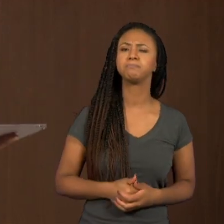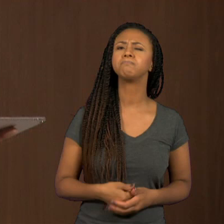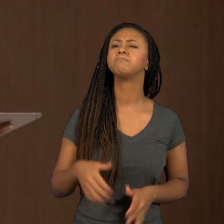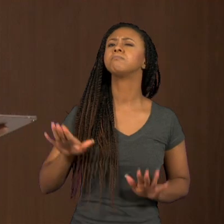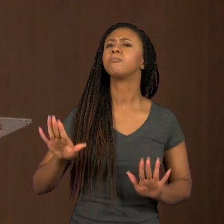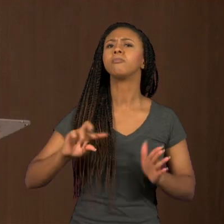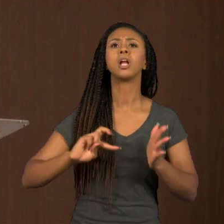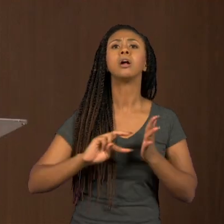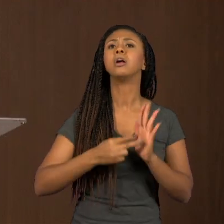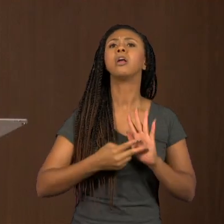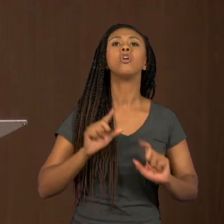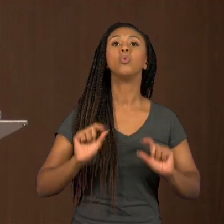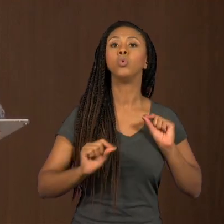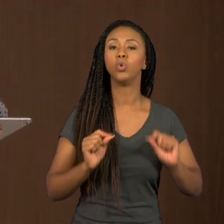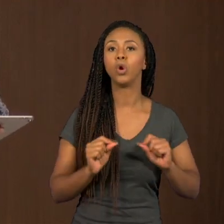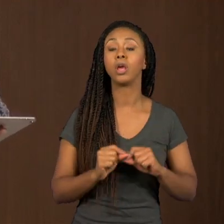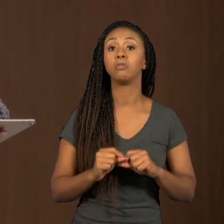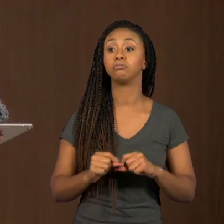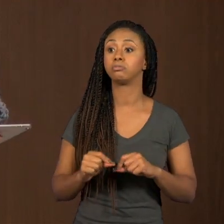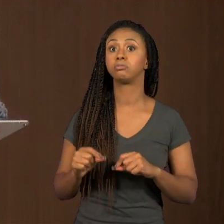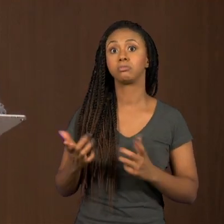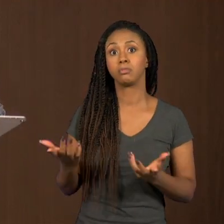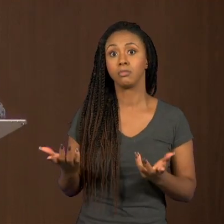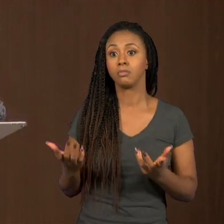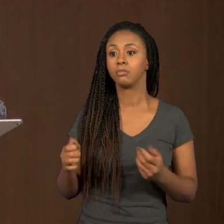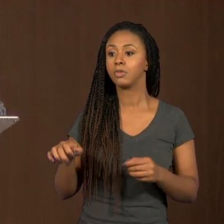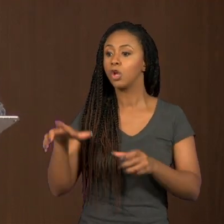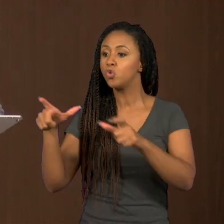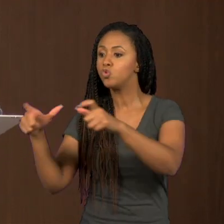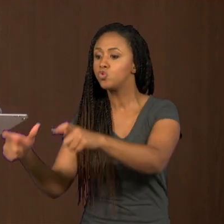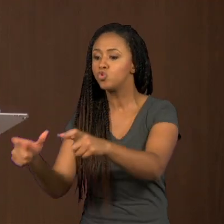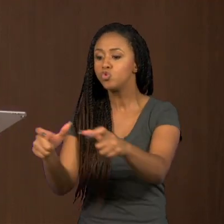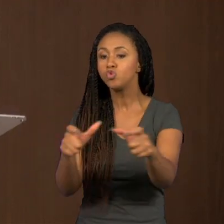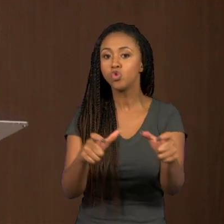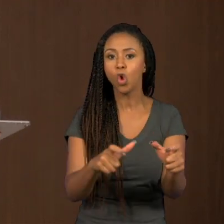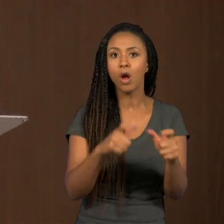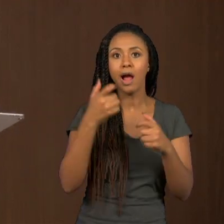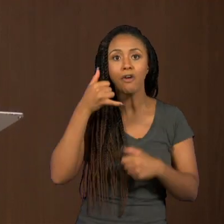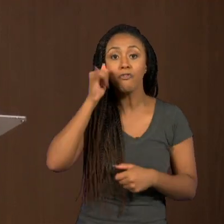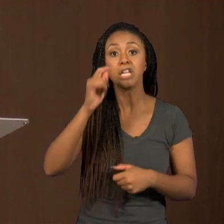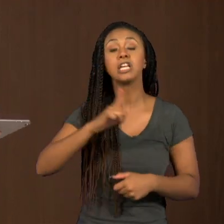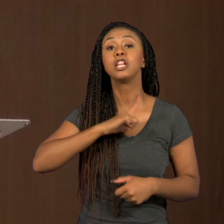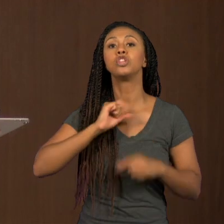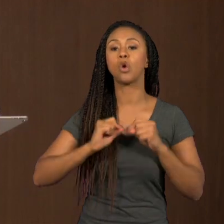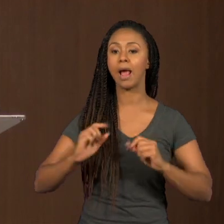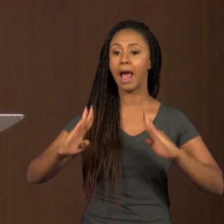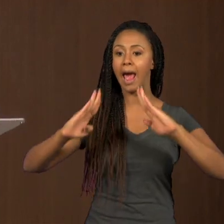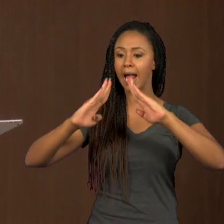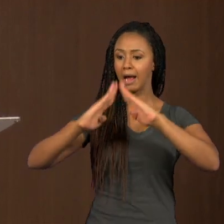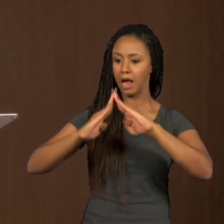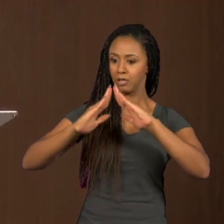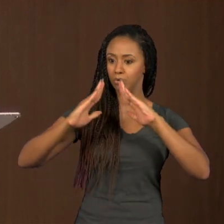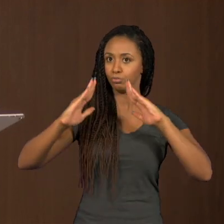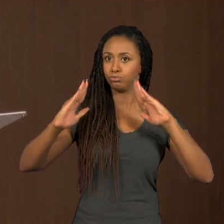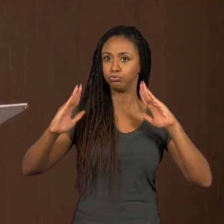PRA TODO ENGENHO EXISTE UMA CASA-GRANDE, A CASA DO SENHOR DE ENGENHO, A CASA DO FAZENDEIRO OU DO